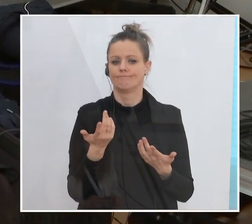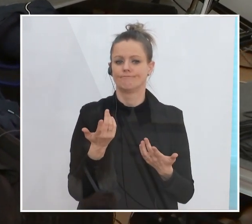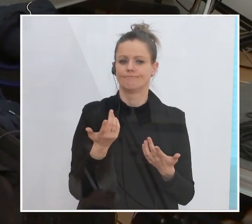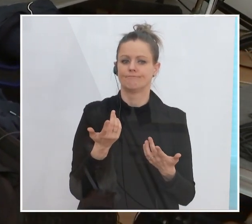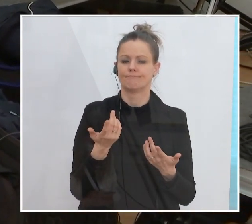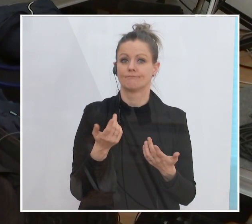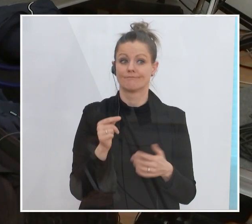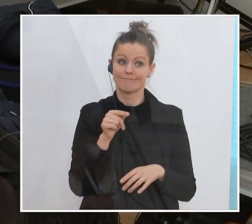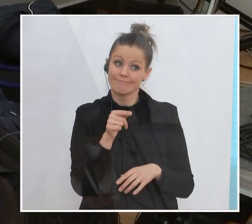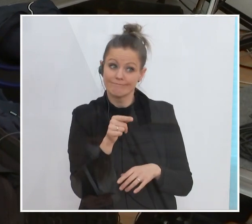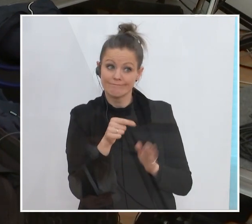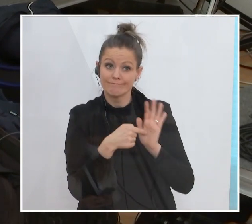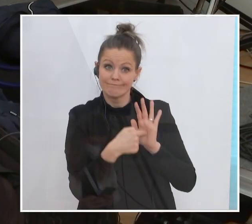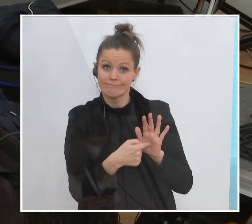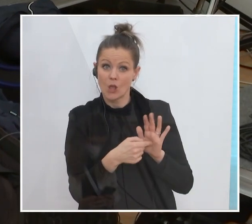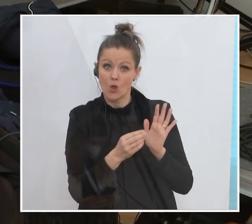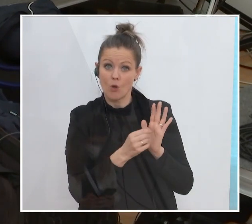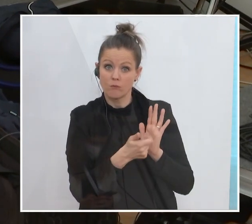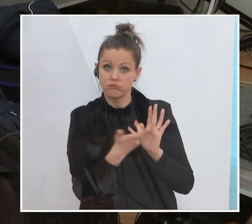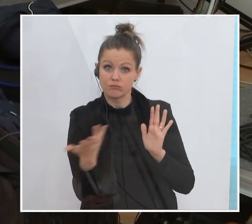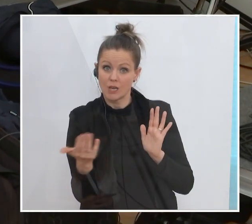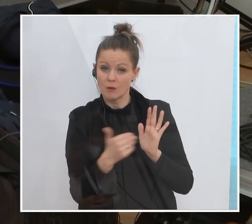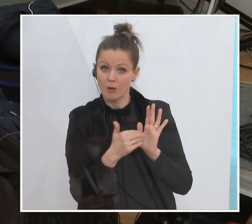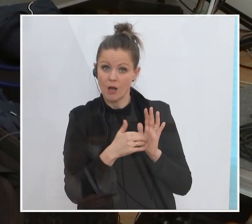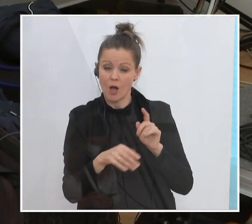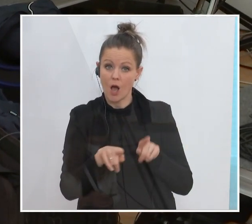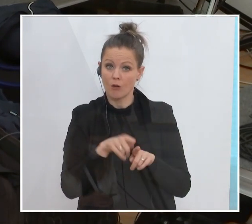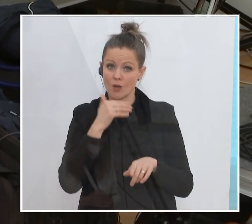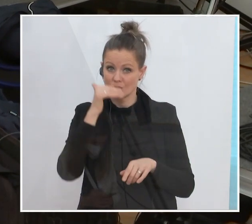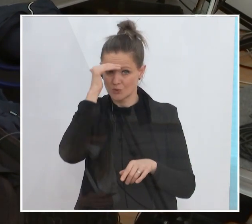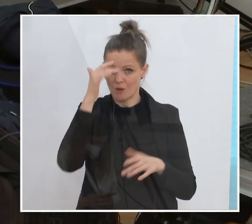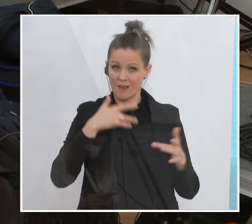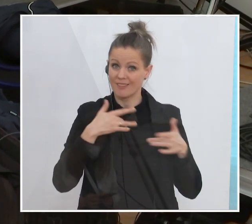Monate so gehen wird. und dass man sich vielleicht auf Sommertheater hier vertrösten lassen muss?